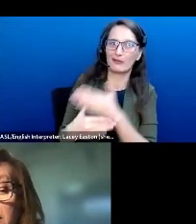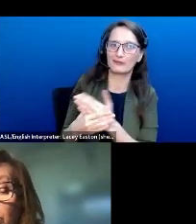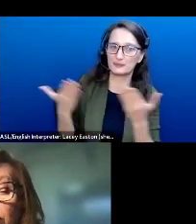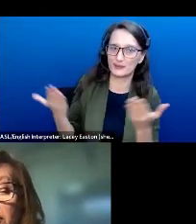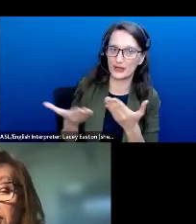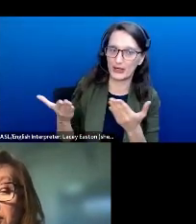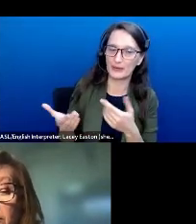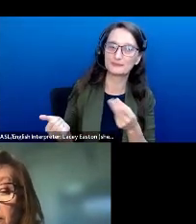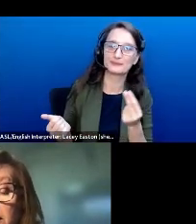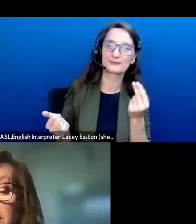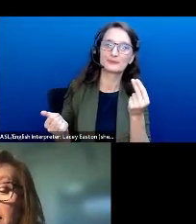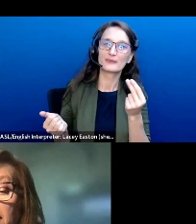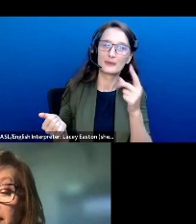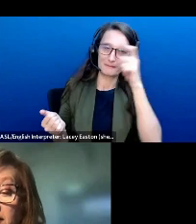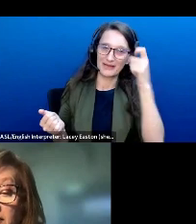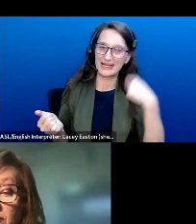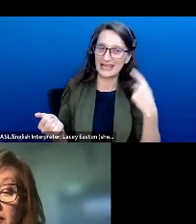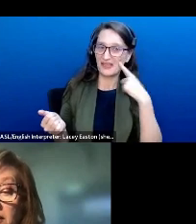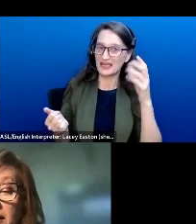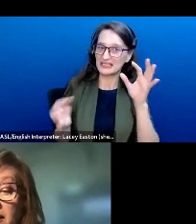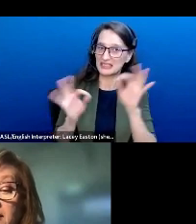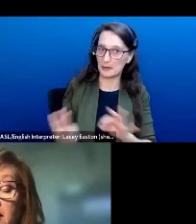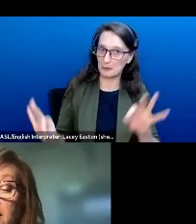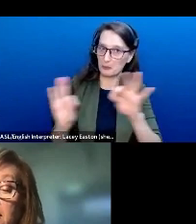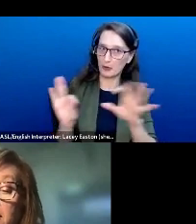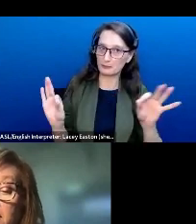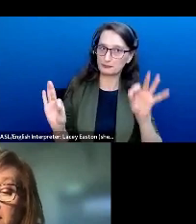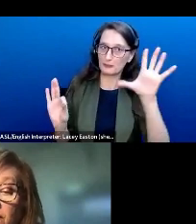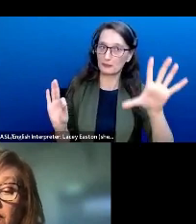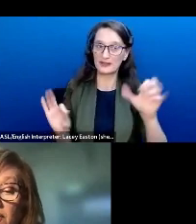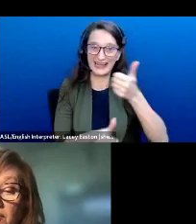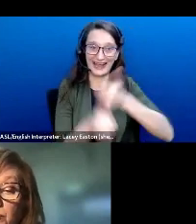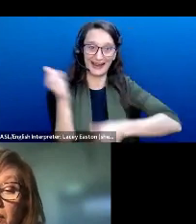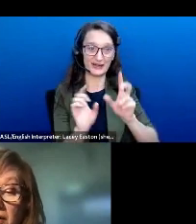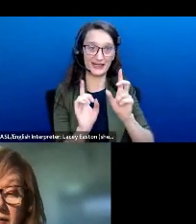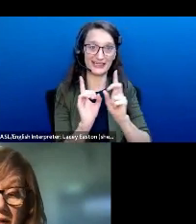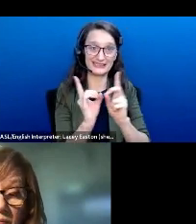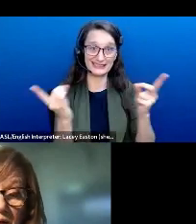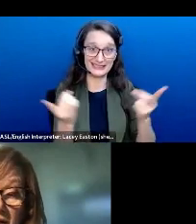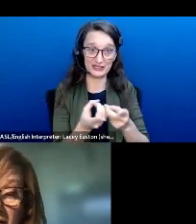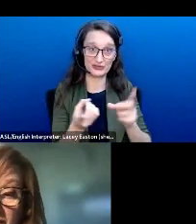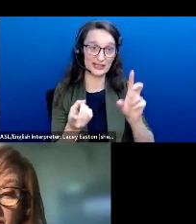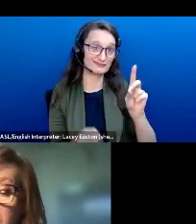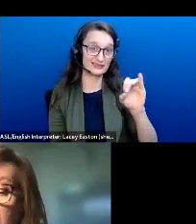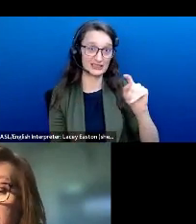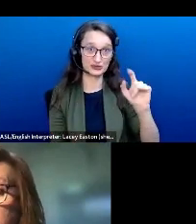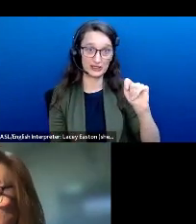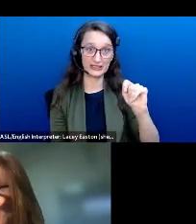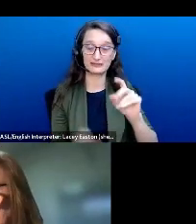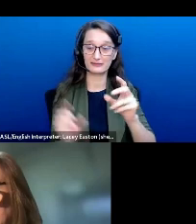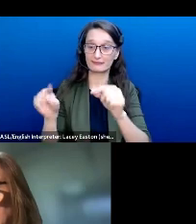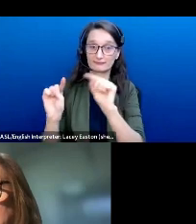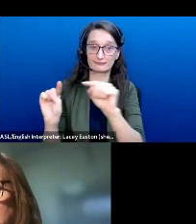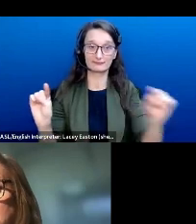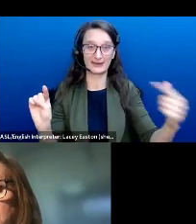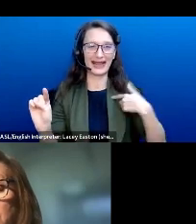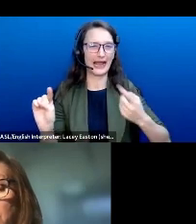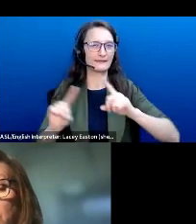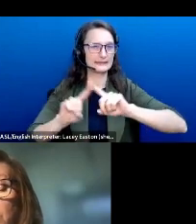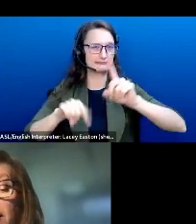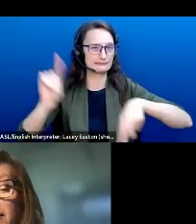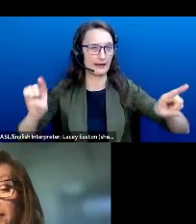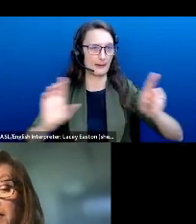es importante tener en cuenta que cada distrito tiene una política un poco diferente cuando se trata de ISP, así que